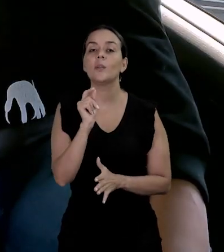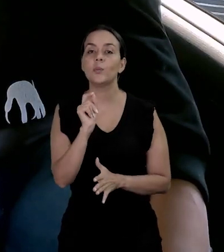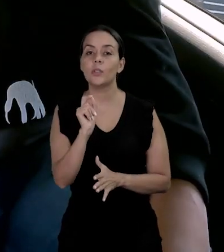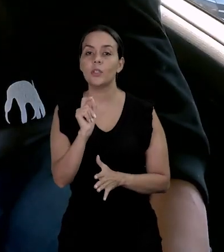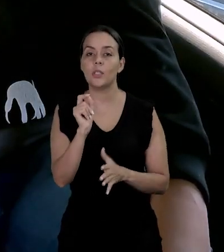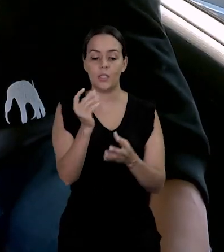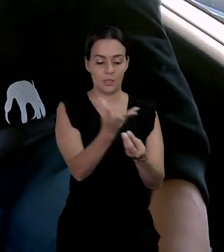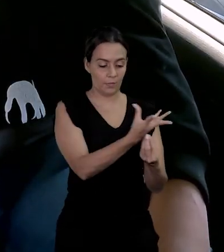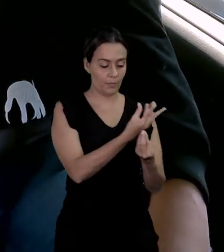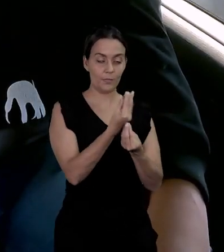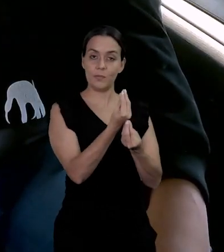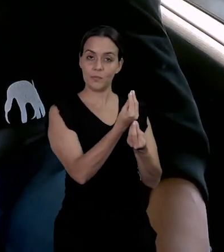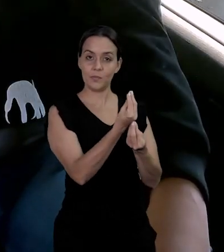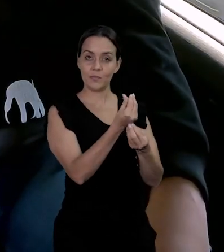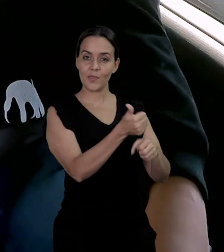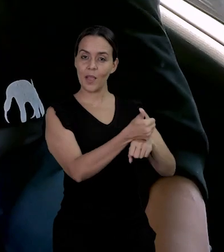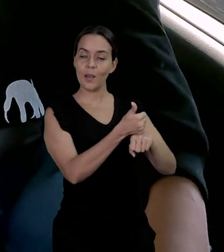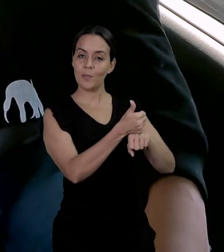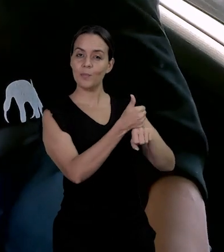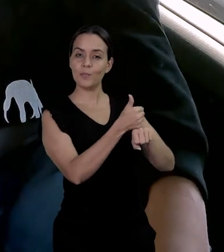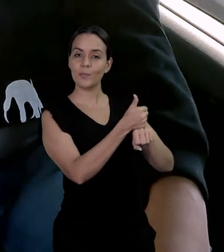das atividades, uma das profissões